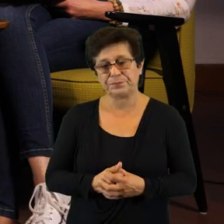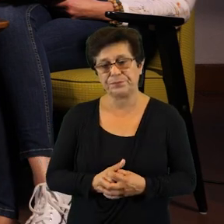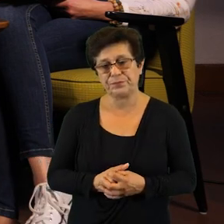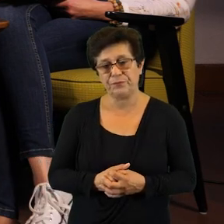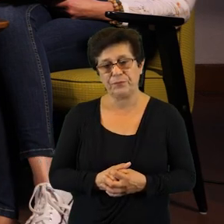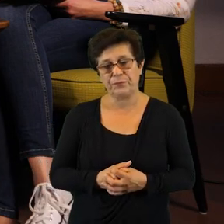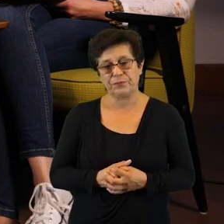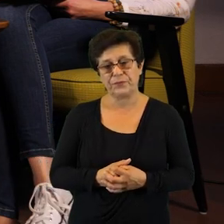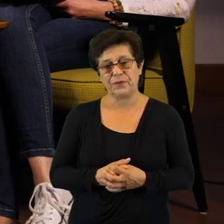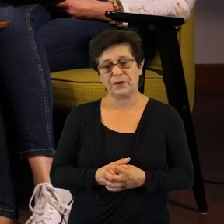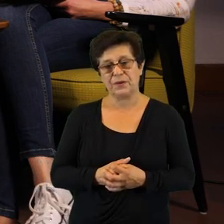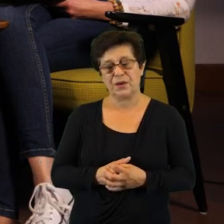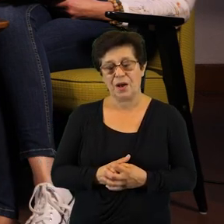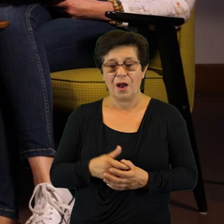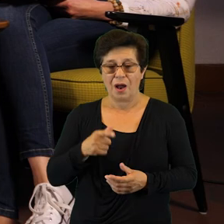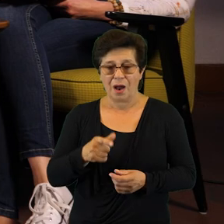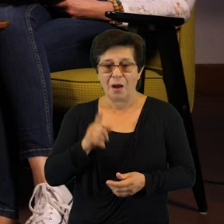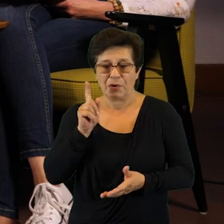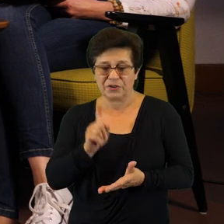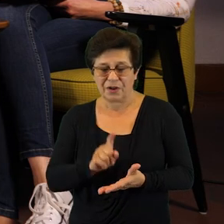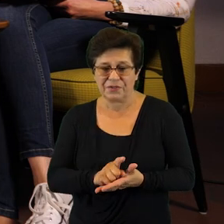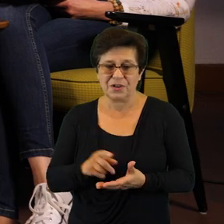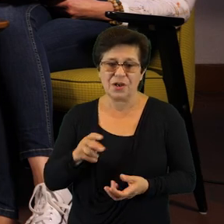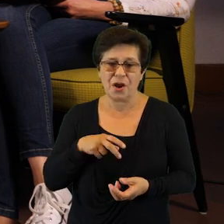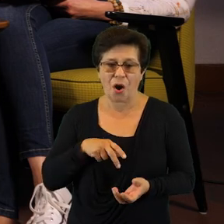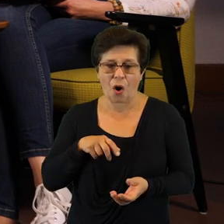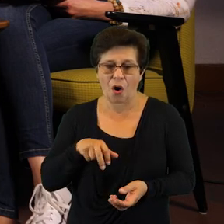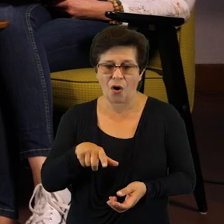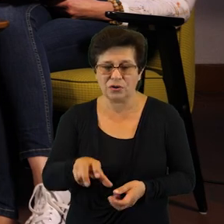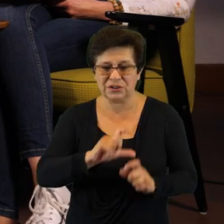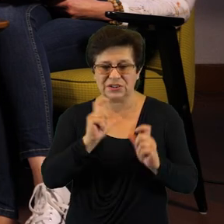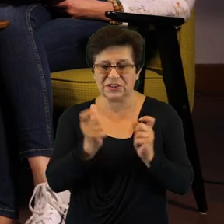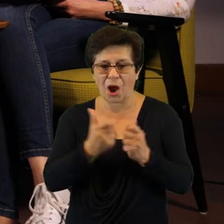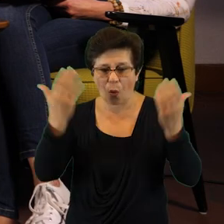Tak, bo potrafili chodzić całą noc po Warszawie, rozmawiając i to tylko im się tak zdarzało.